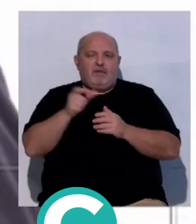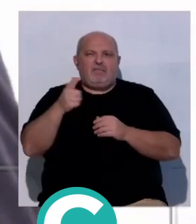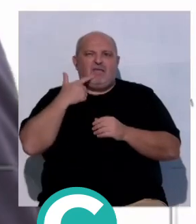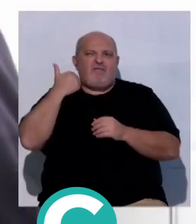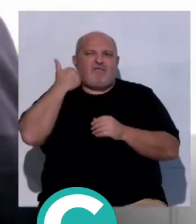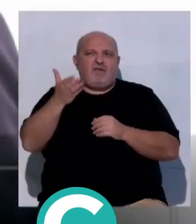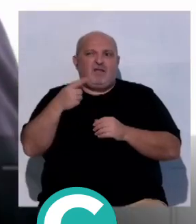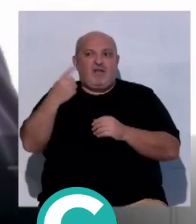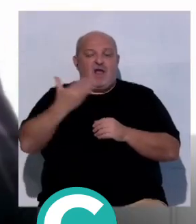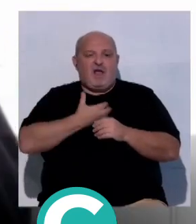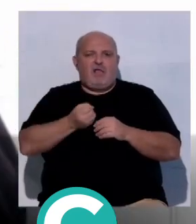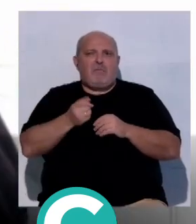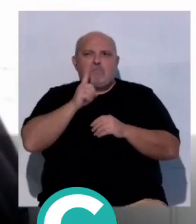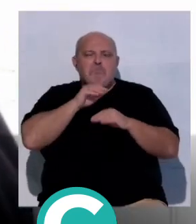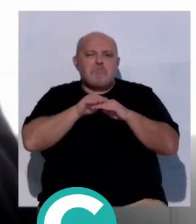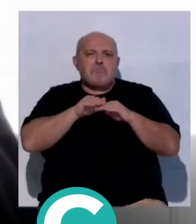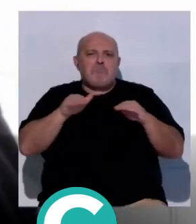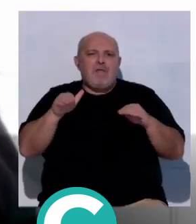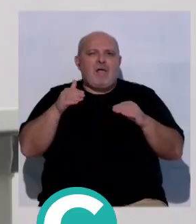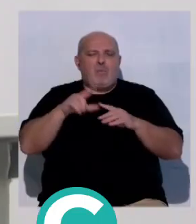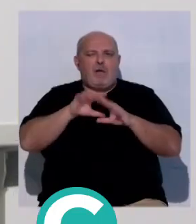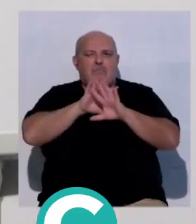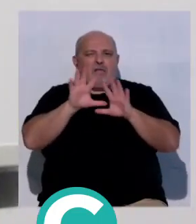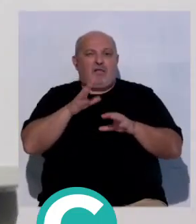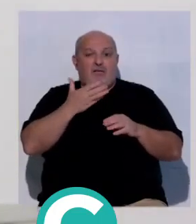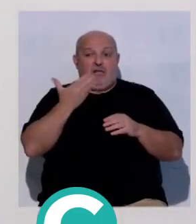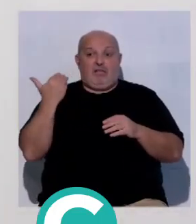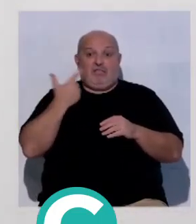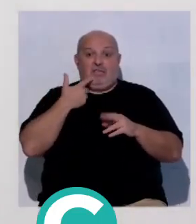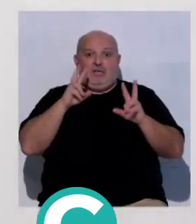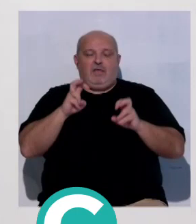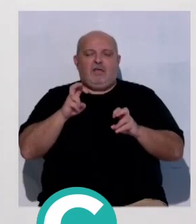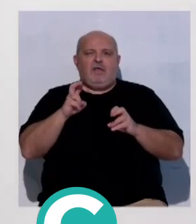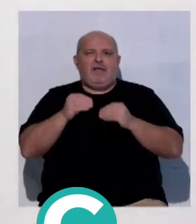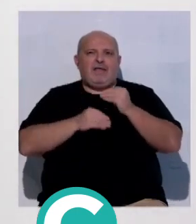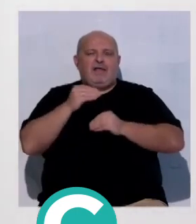al alcalde callado pese a las humillaciones a las que asegura está sometiendo la junta de